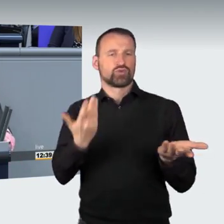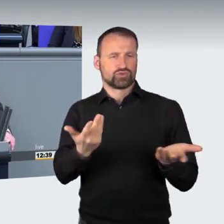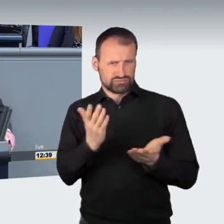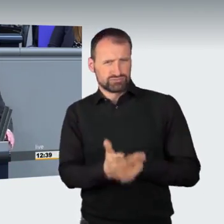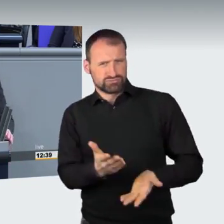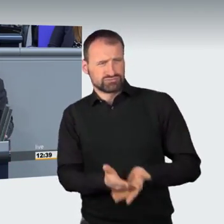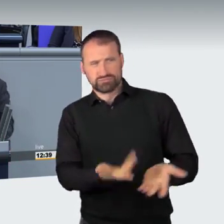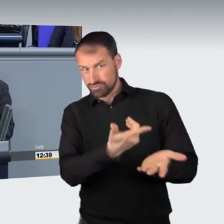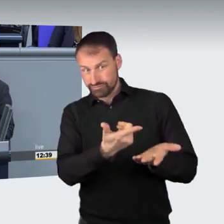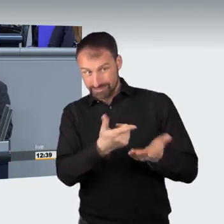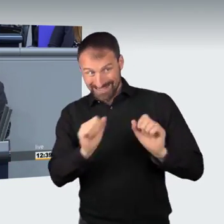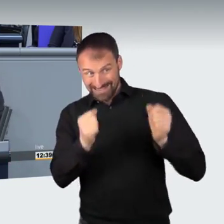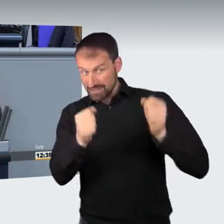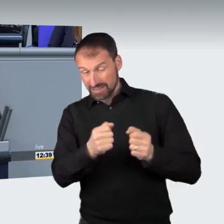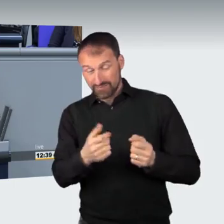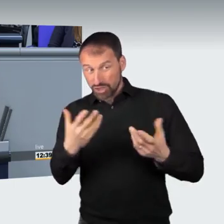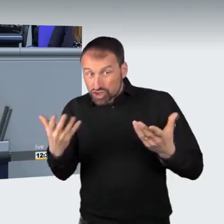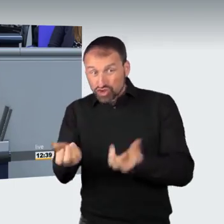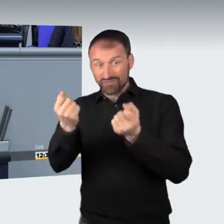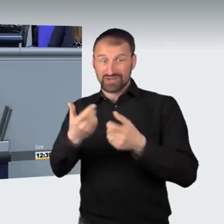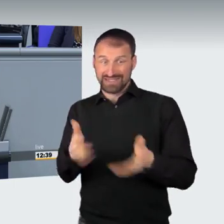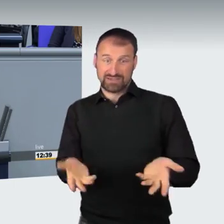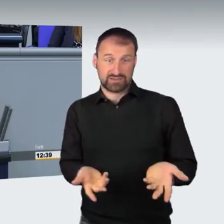leider häufig Probleme haben, zeigt sich immer wieder,